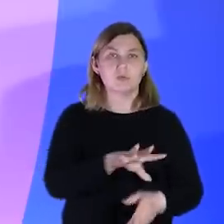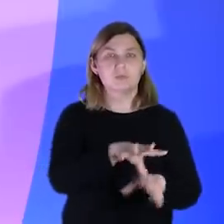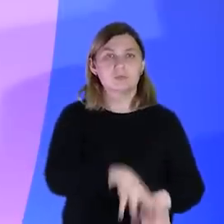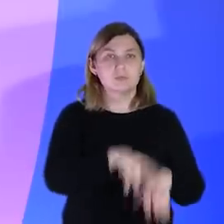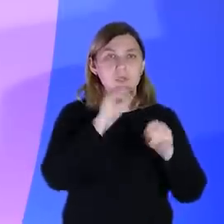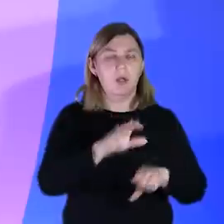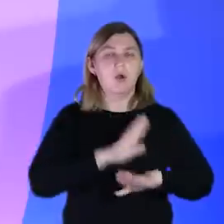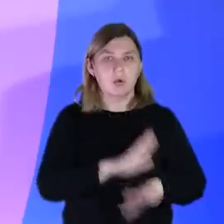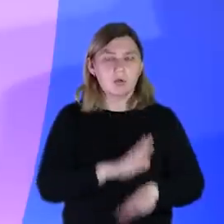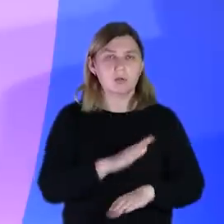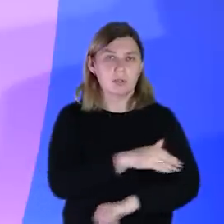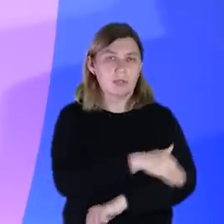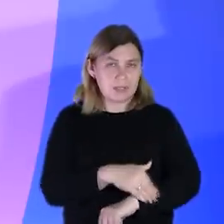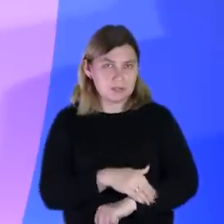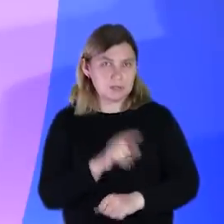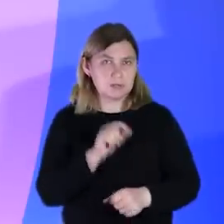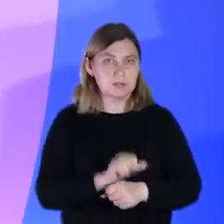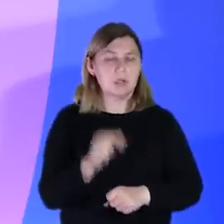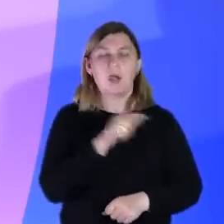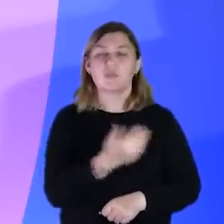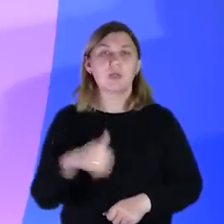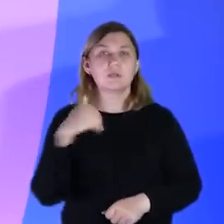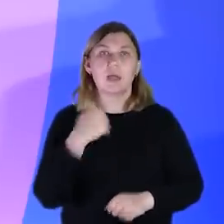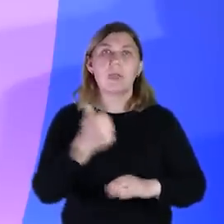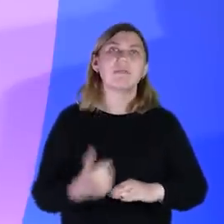Ochrony Pogranicza i ze Straży Granicznej. Oni nie byli na najwyższych stanowiskach